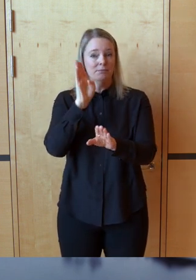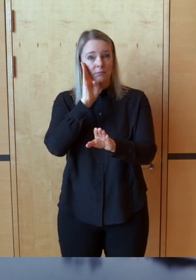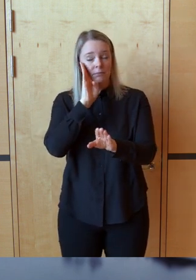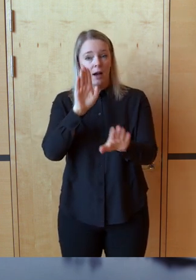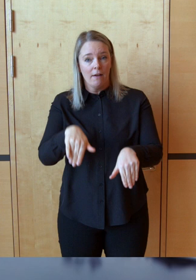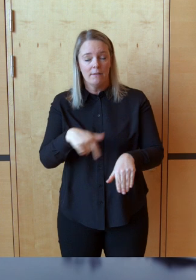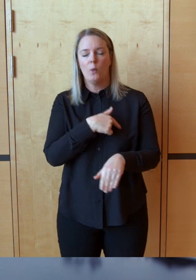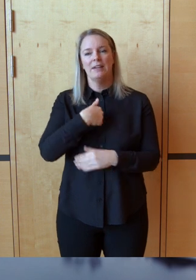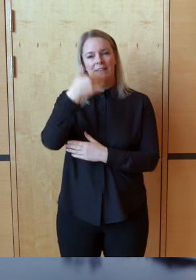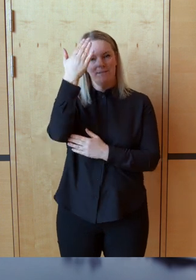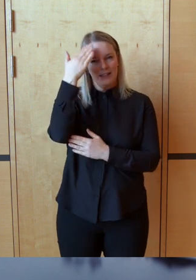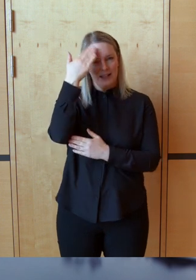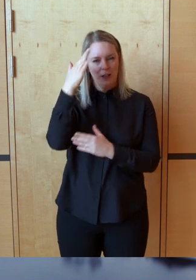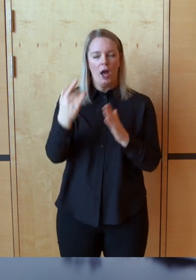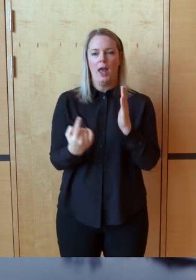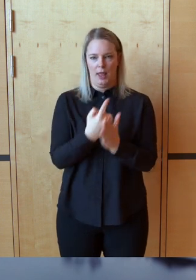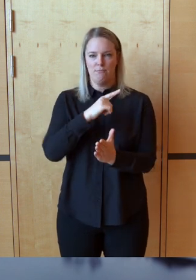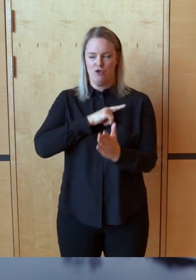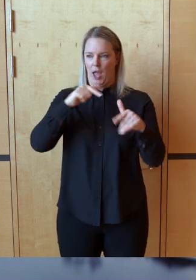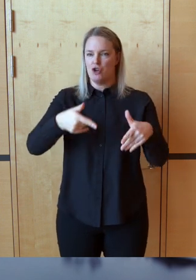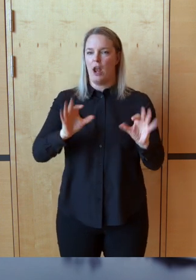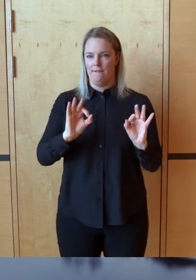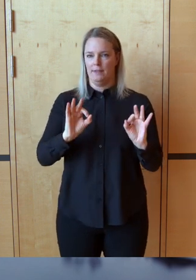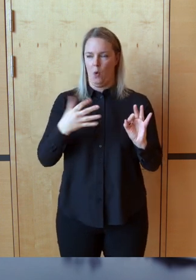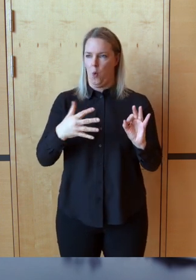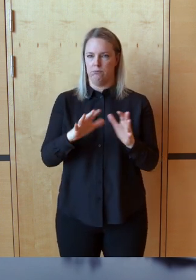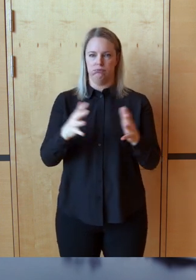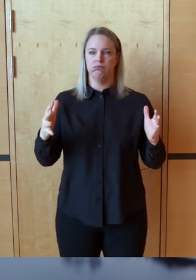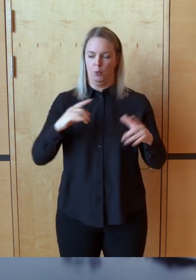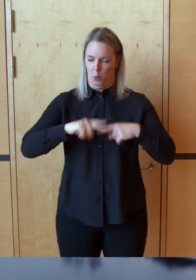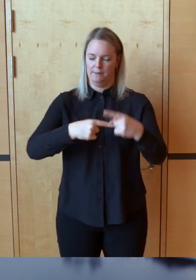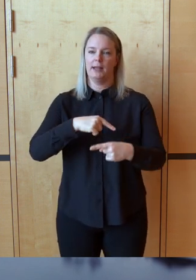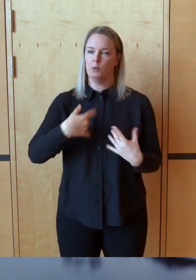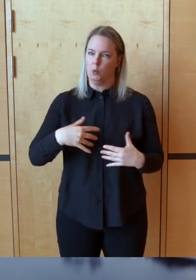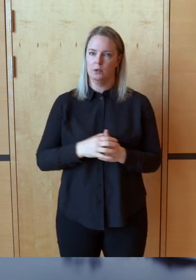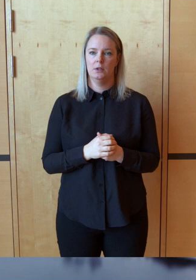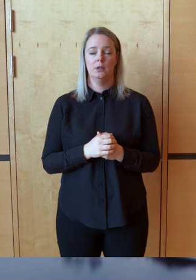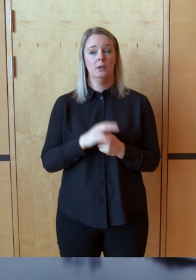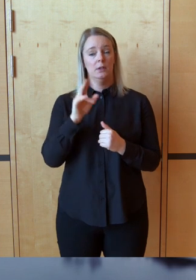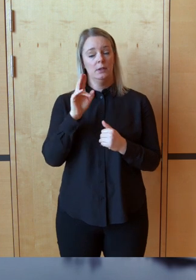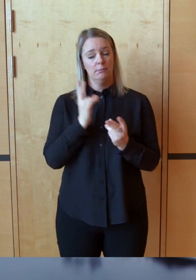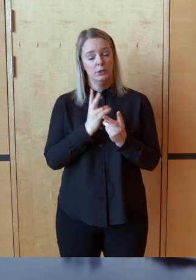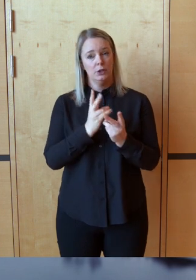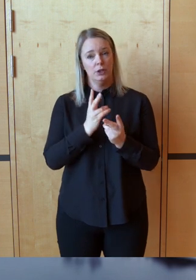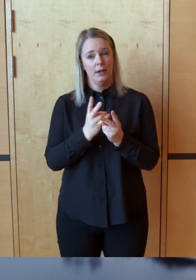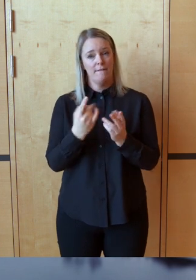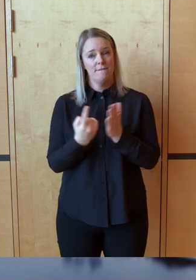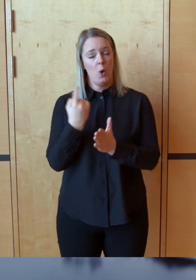Vi vet att det har hänt mycket i Skellefteås utveckling under den här tiden att du förändra den del utav för Svettningar inför